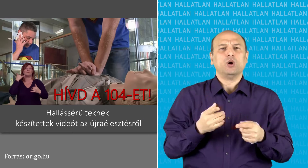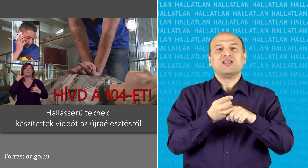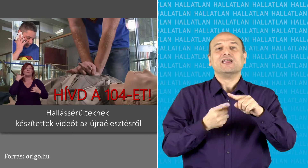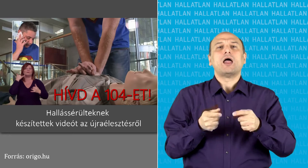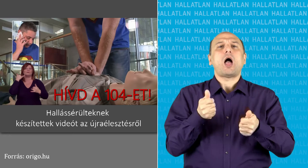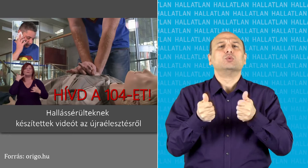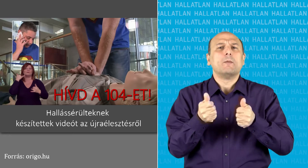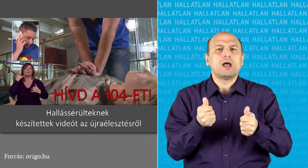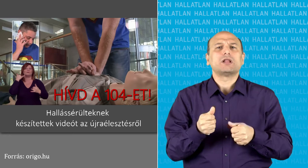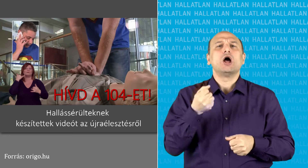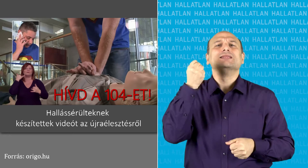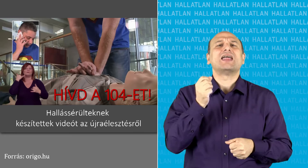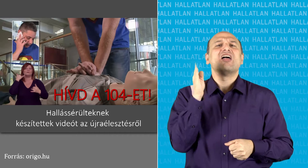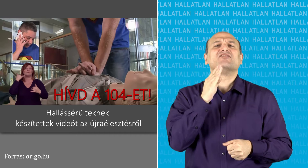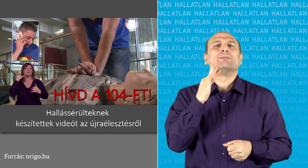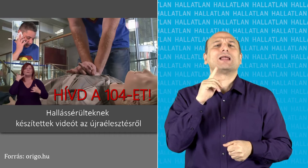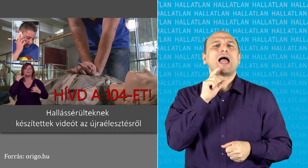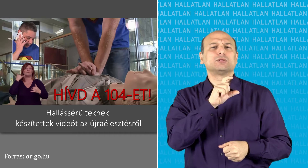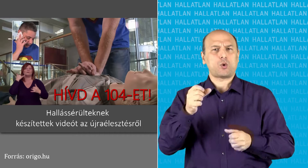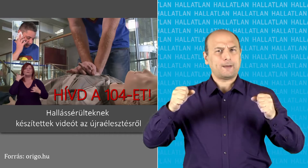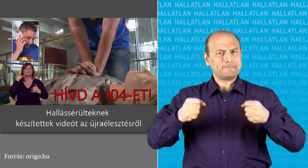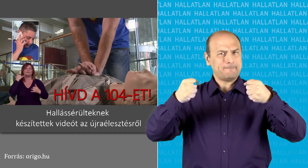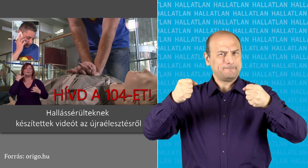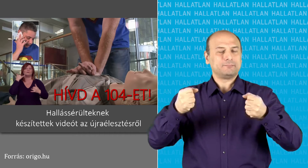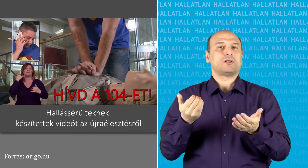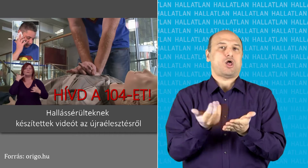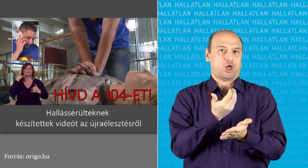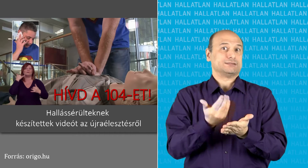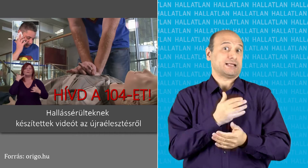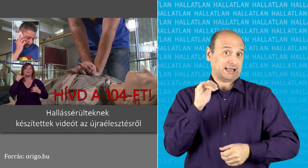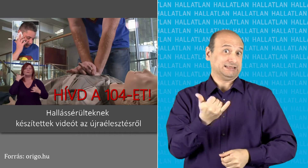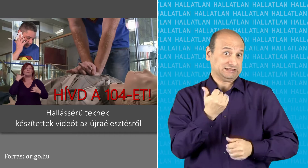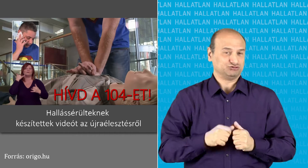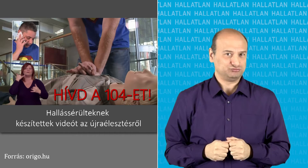de bemutatják a félautomata defibrillátor használatát is.